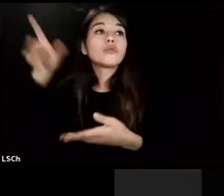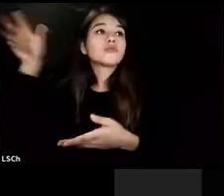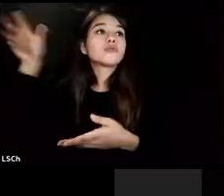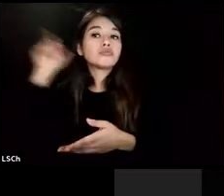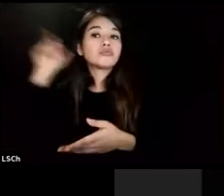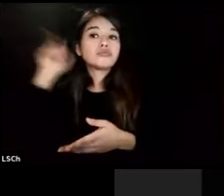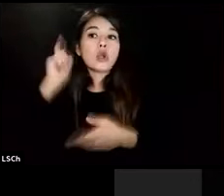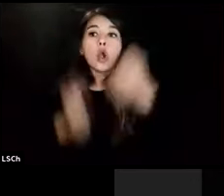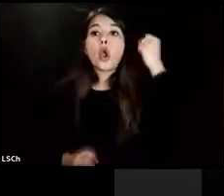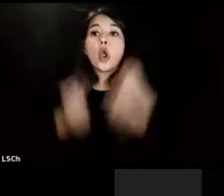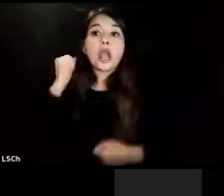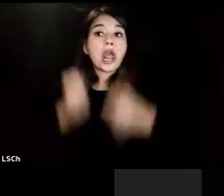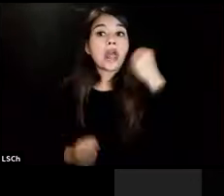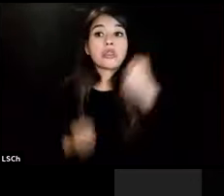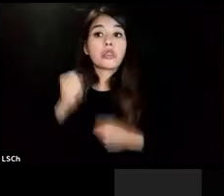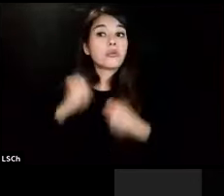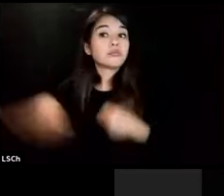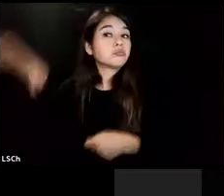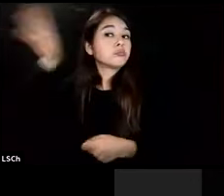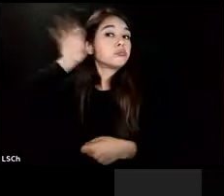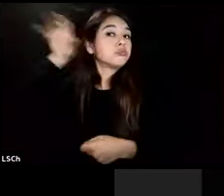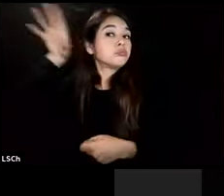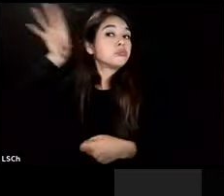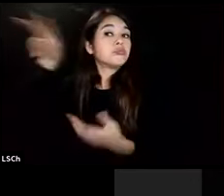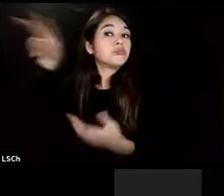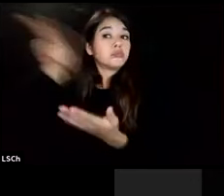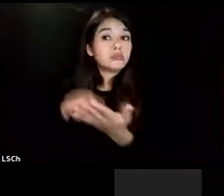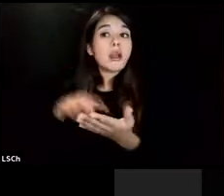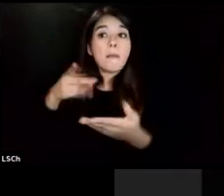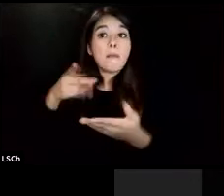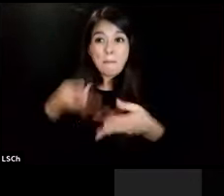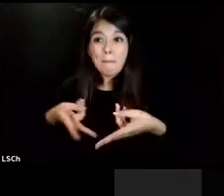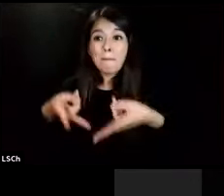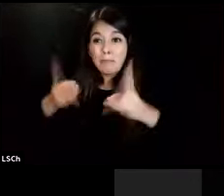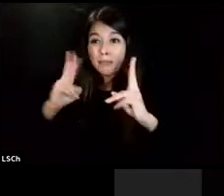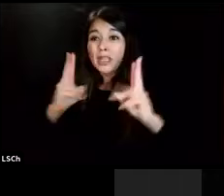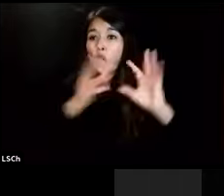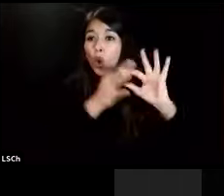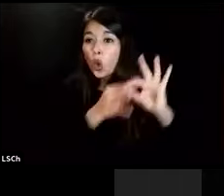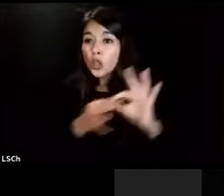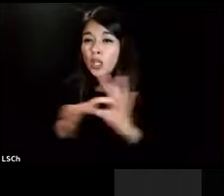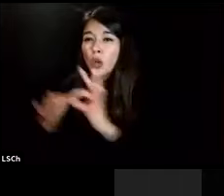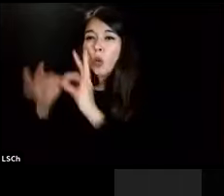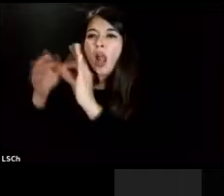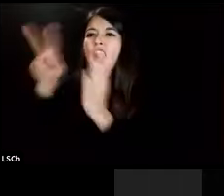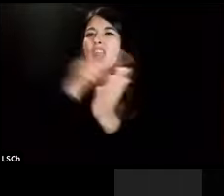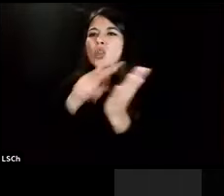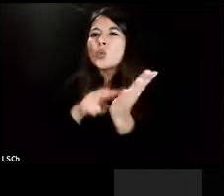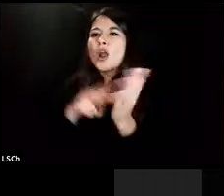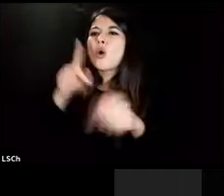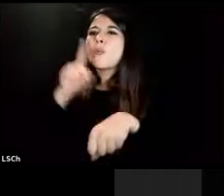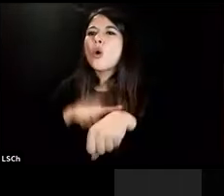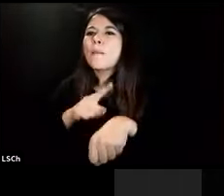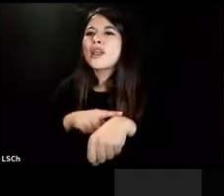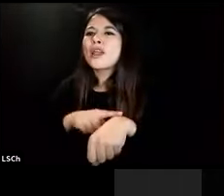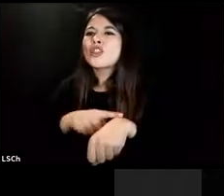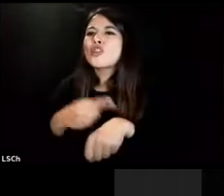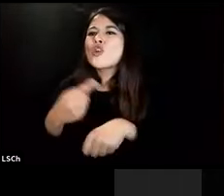Los audiolibros permiten que se continúe con la lectura en momentos donde tradicionalmente no sería posible.